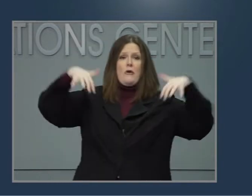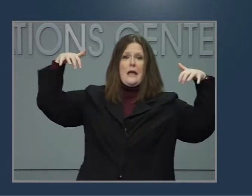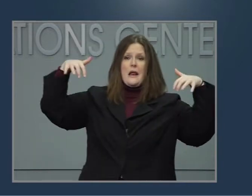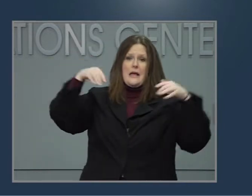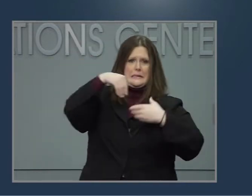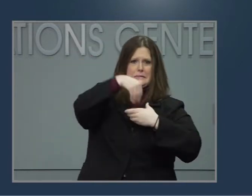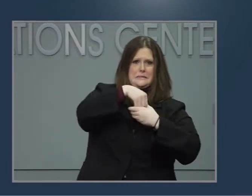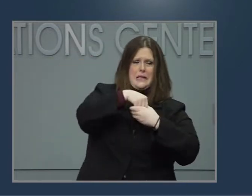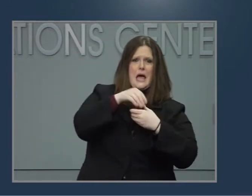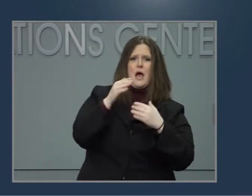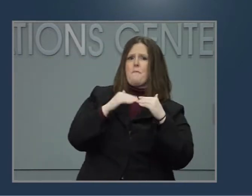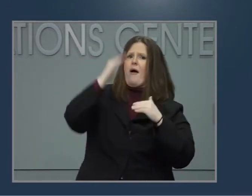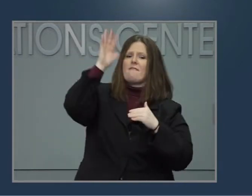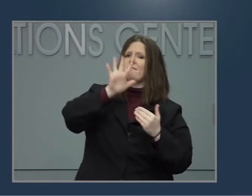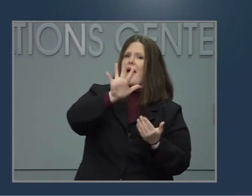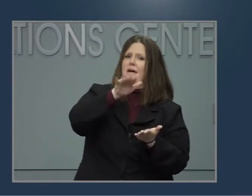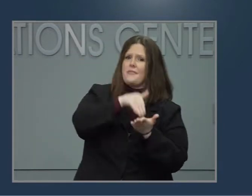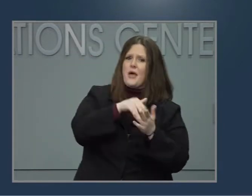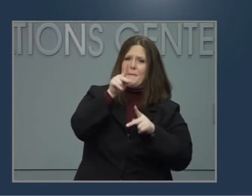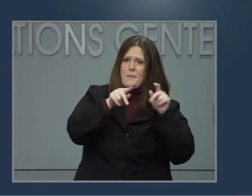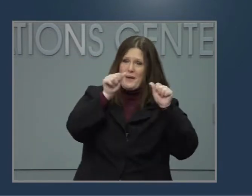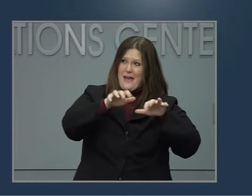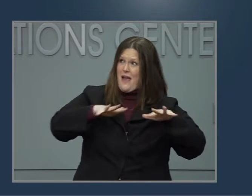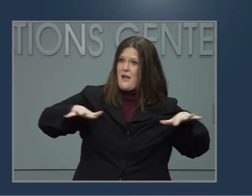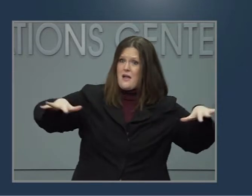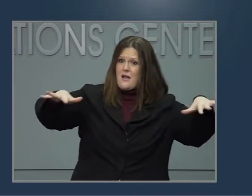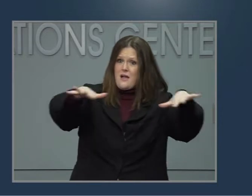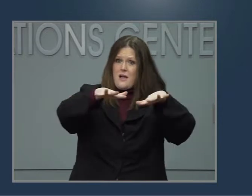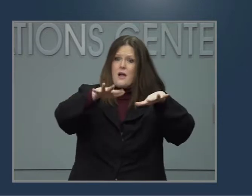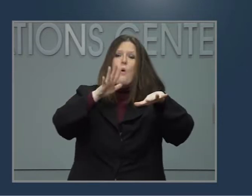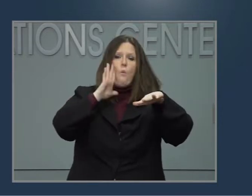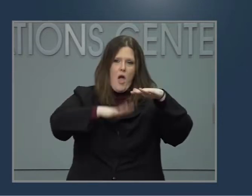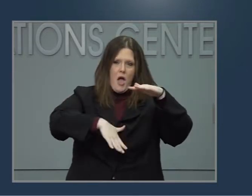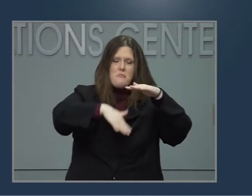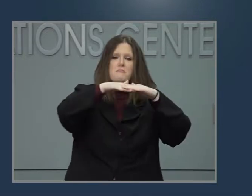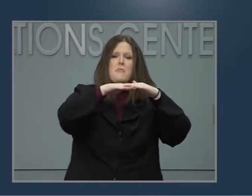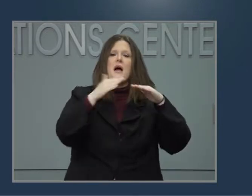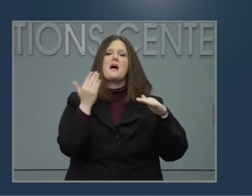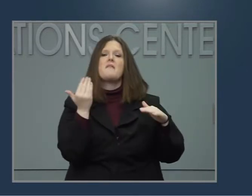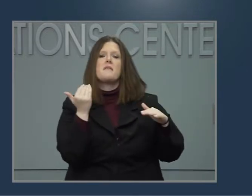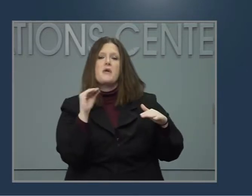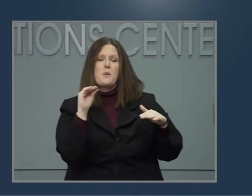cinco mil personas podrán llenas y hasta el quince por ciento de su capacidad, si